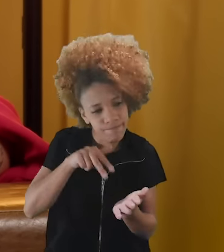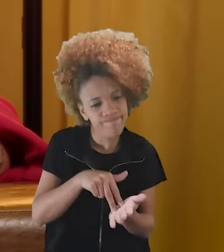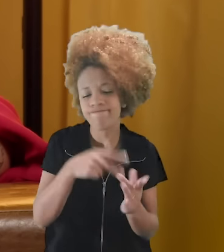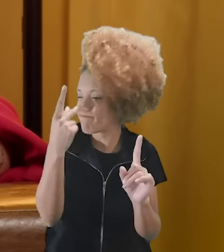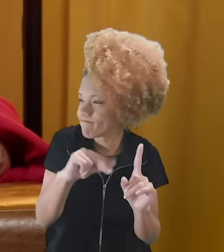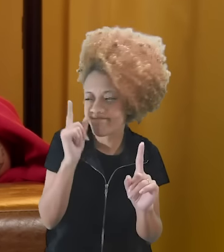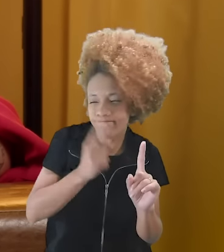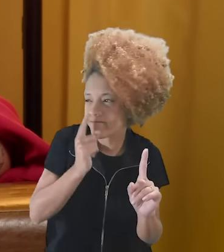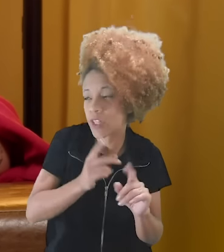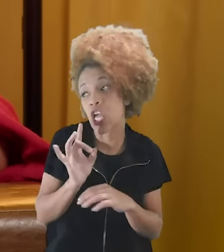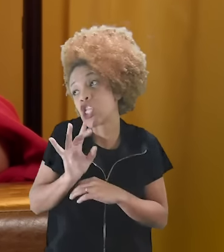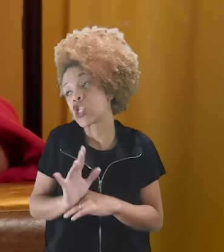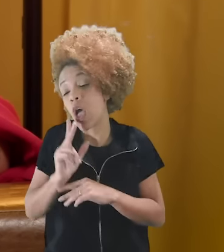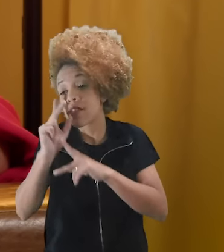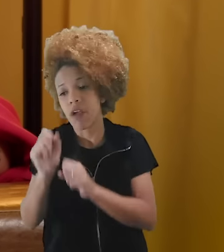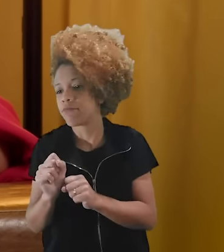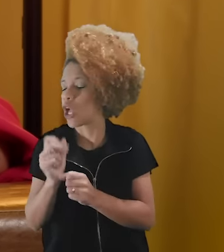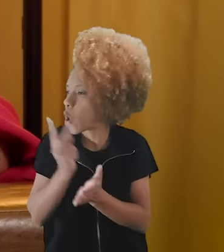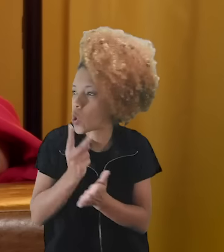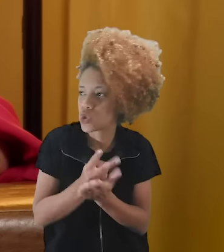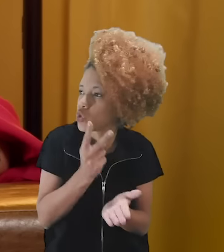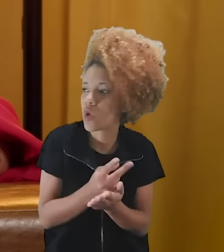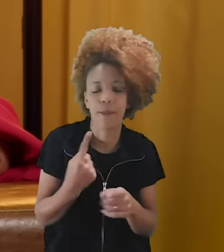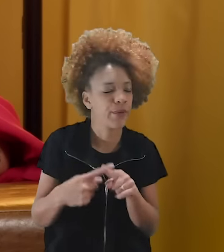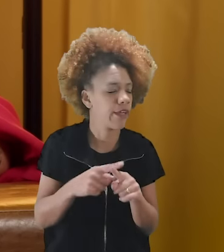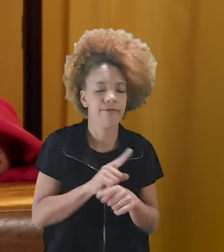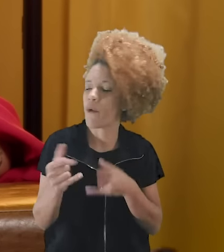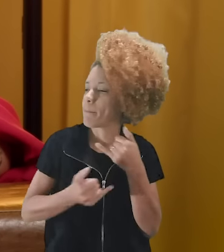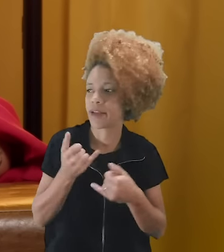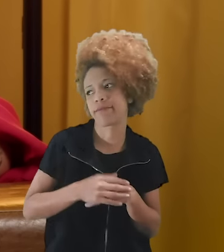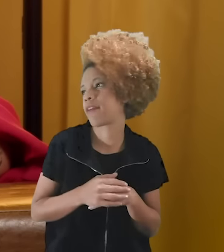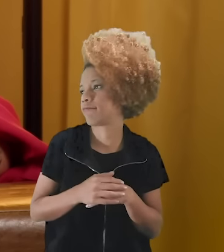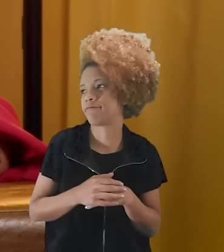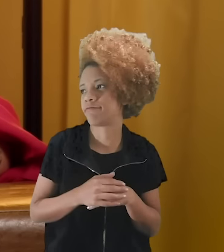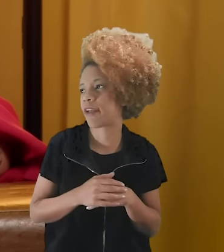você apanhar mesmo e só as mais fortes permanecem porque não é brincadeira você pode ir para você